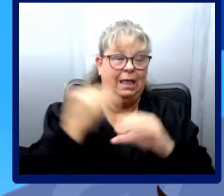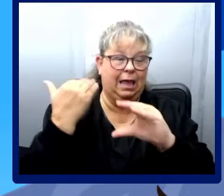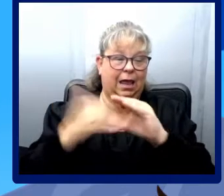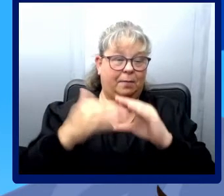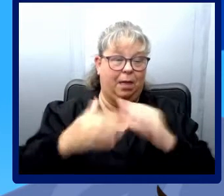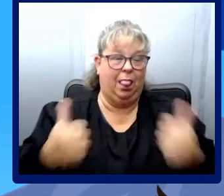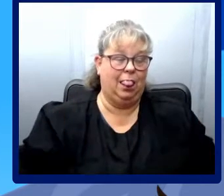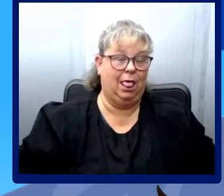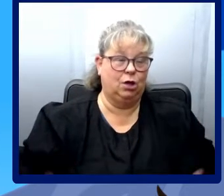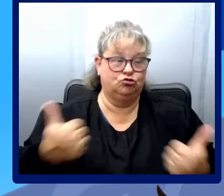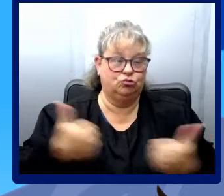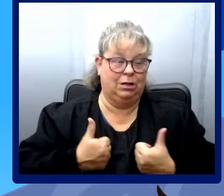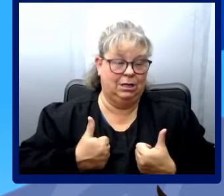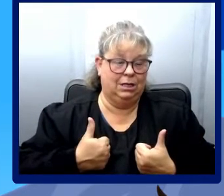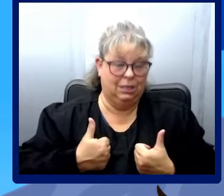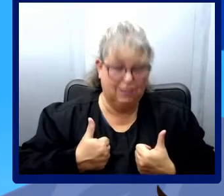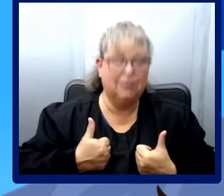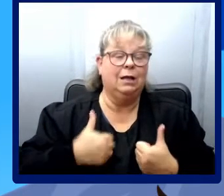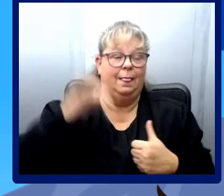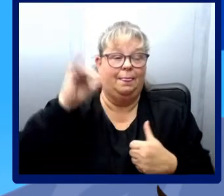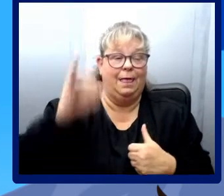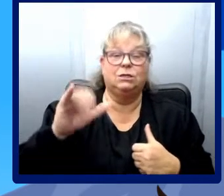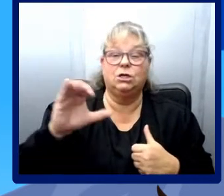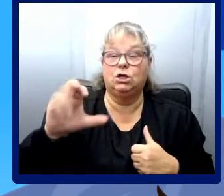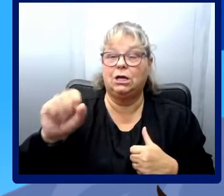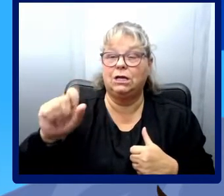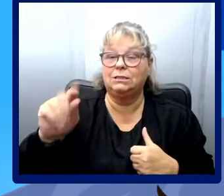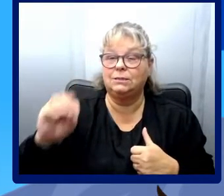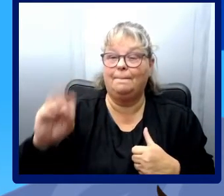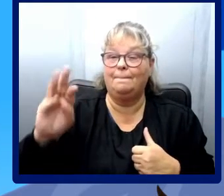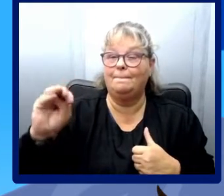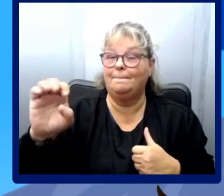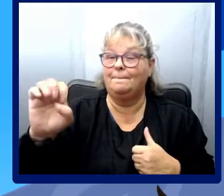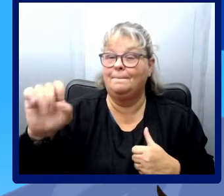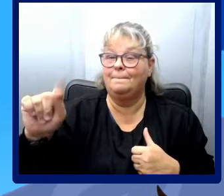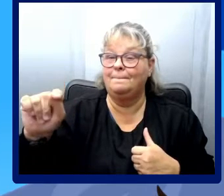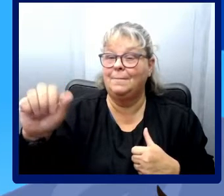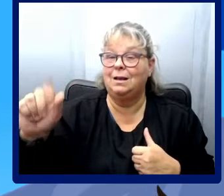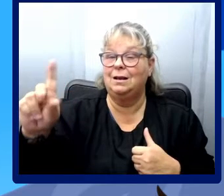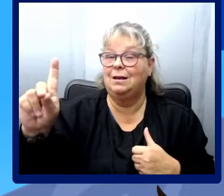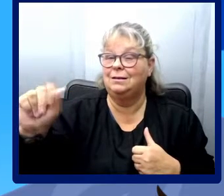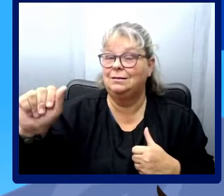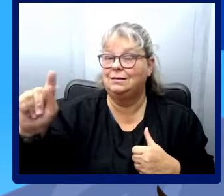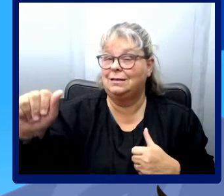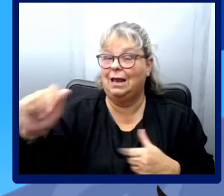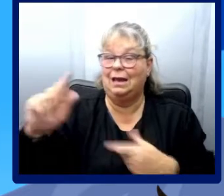y aquí es donde vienen los metadatos personalizados. Lo enviamos a las direcciones de correo del administrador